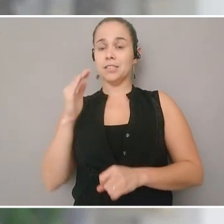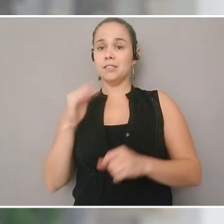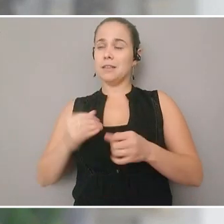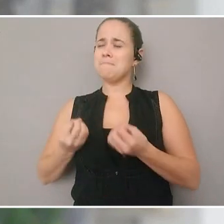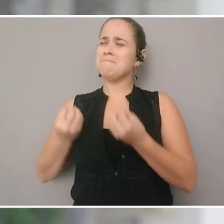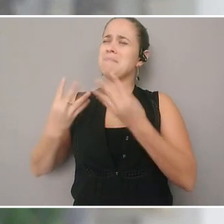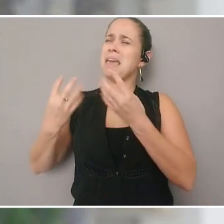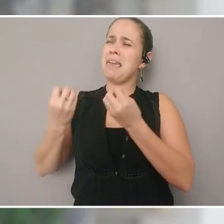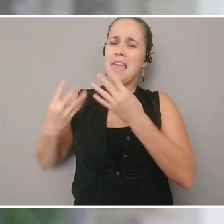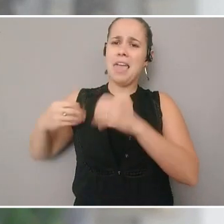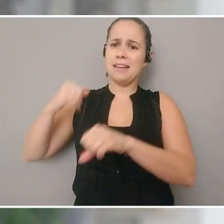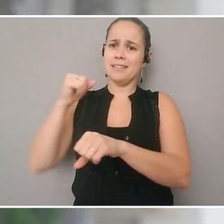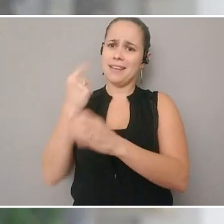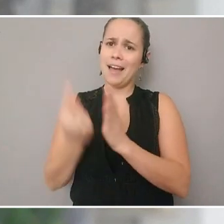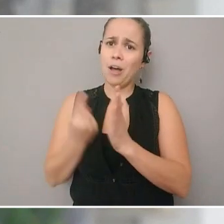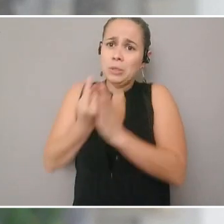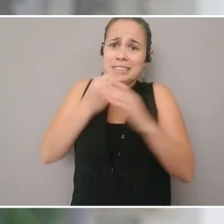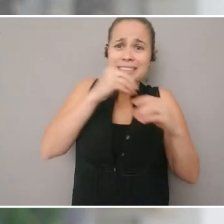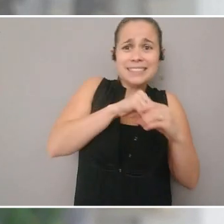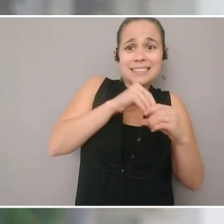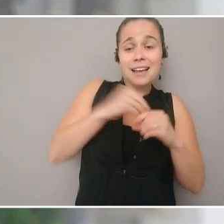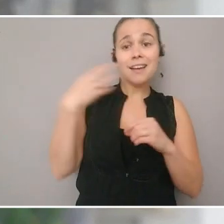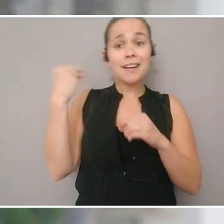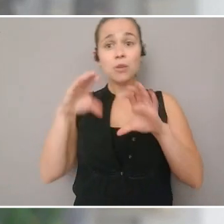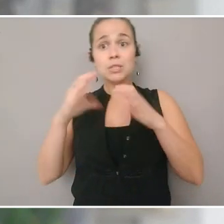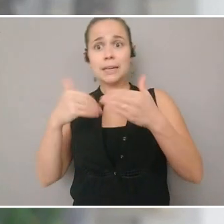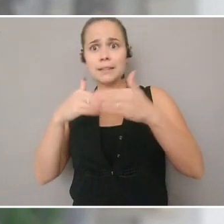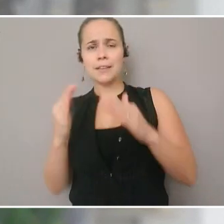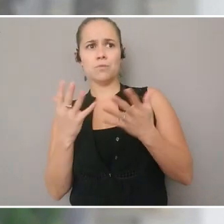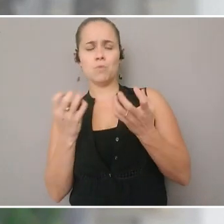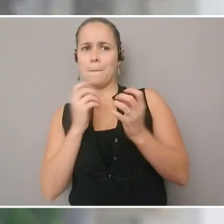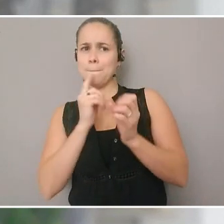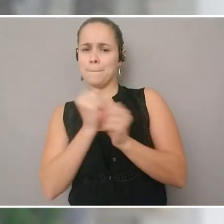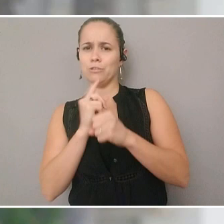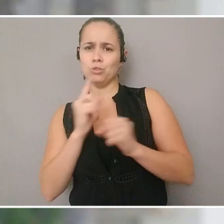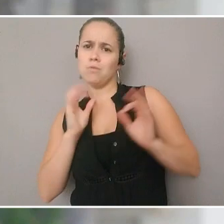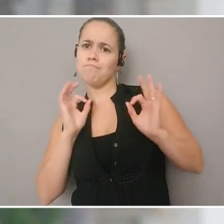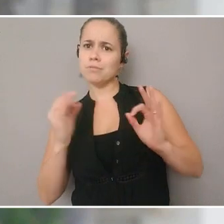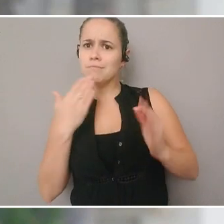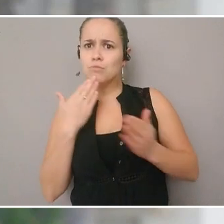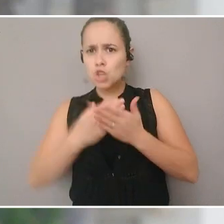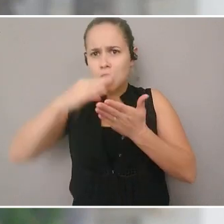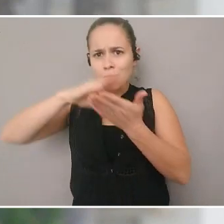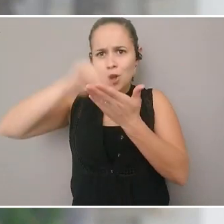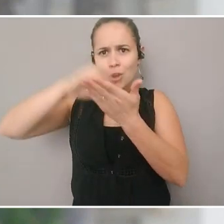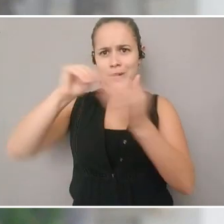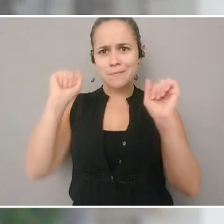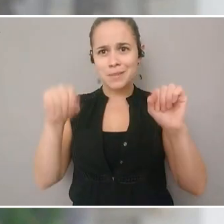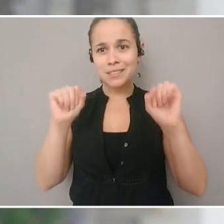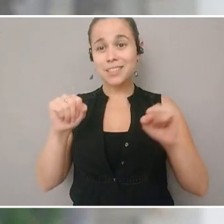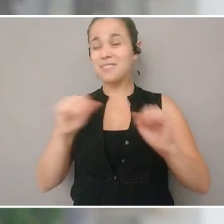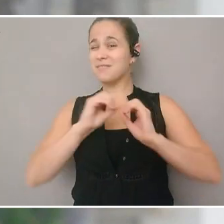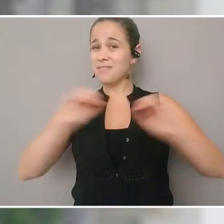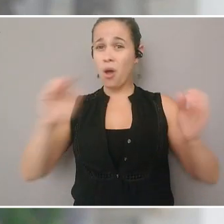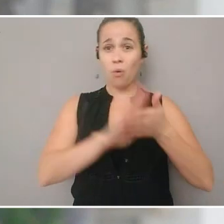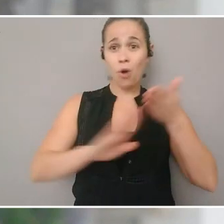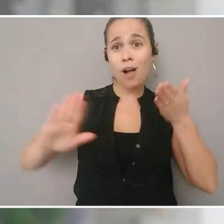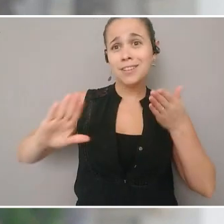dentro y fuera del la clase para maximizar el aprendizaje. Ningun colegio, ninguna